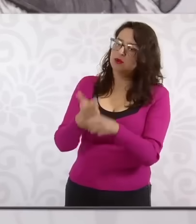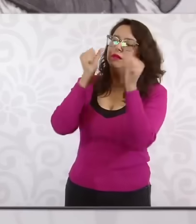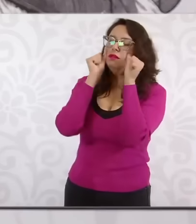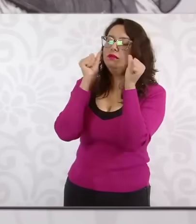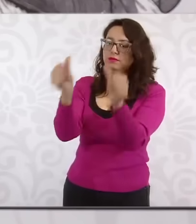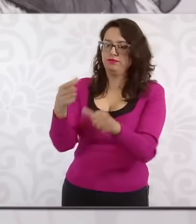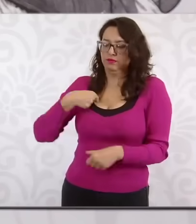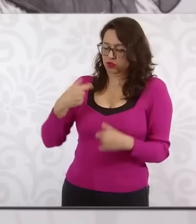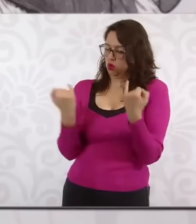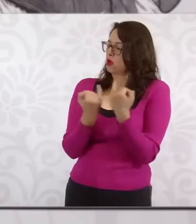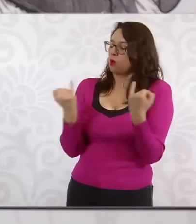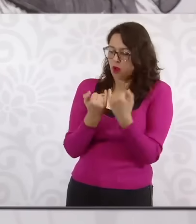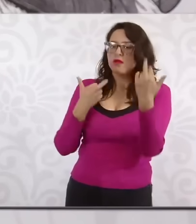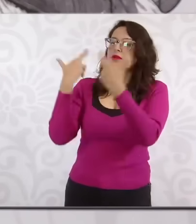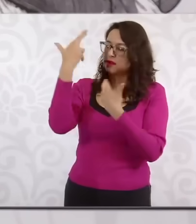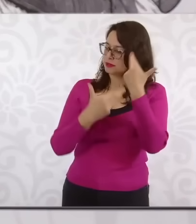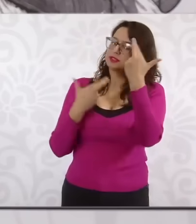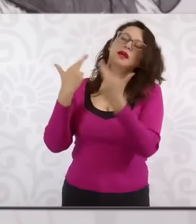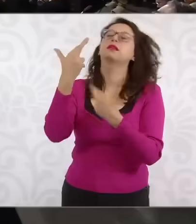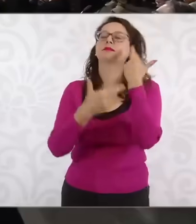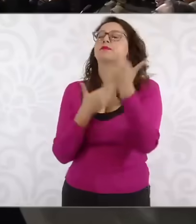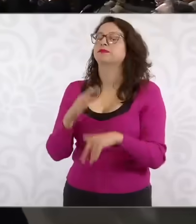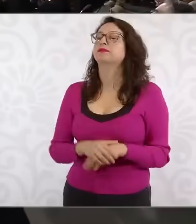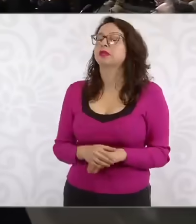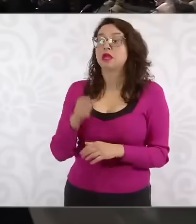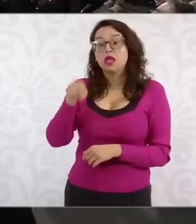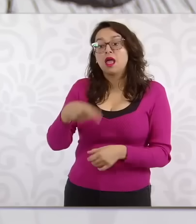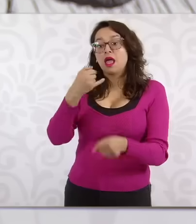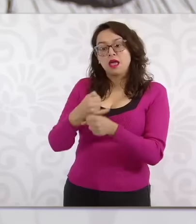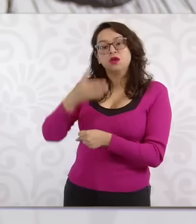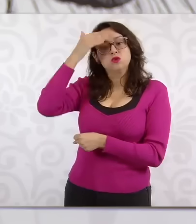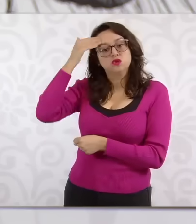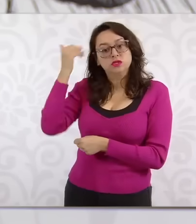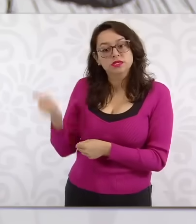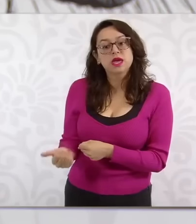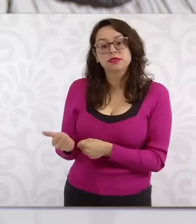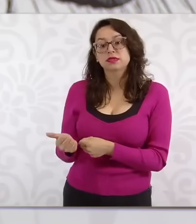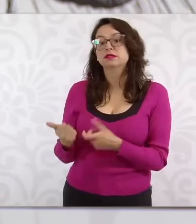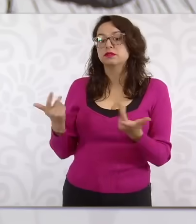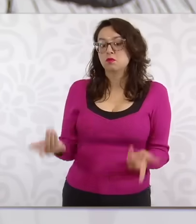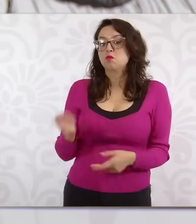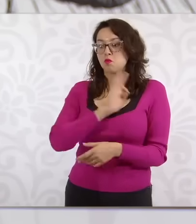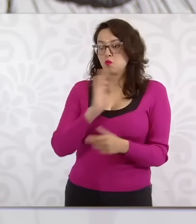la reviso personalmente para que en caso de ser inocentes y tener pues todos los mecanismos para